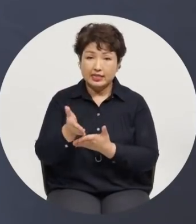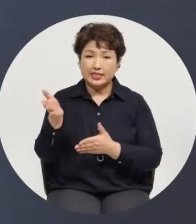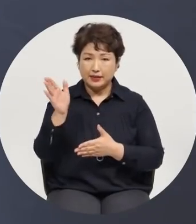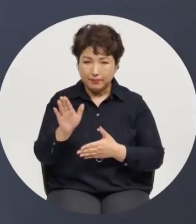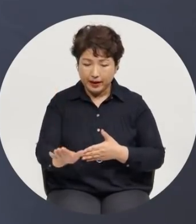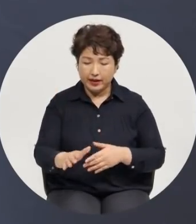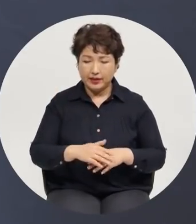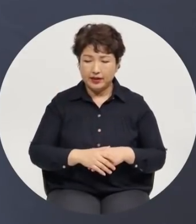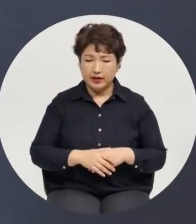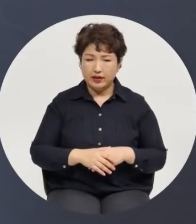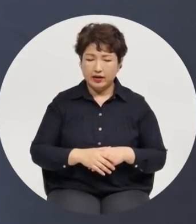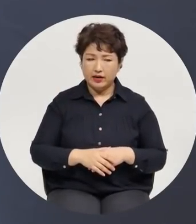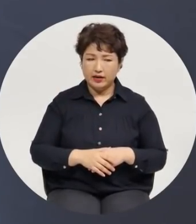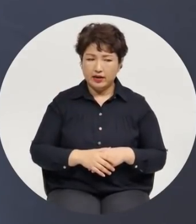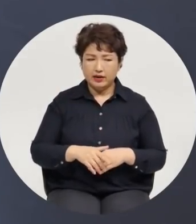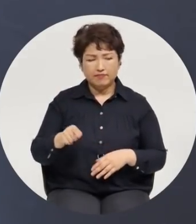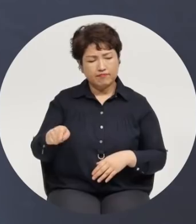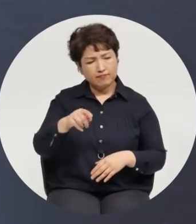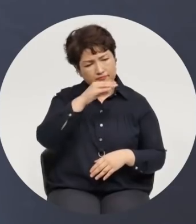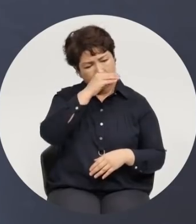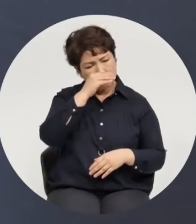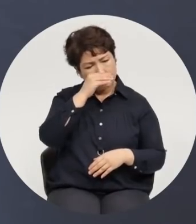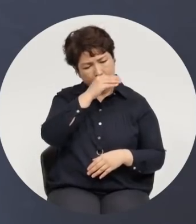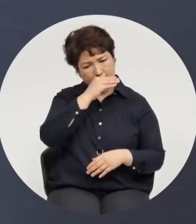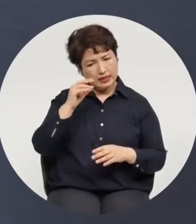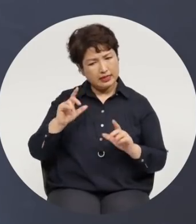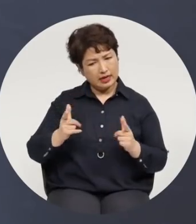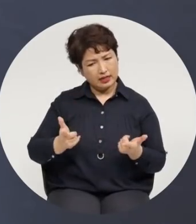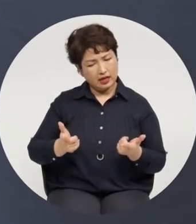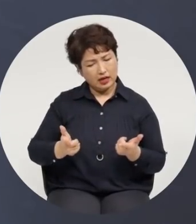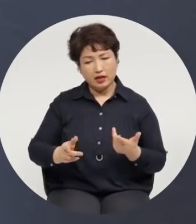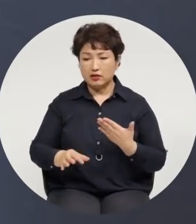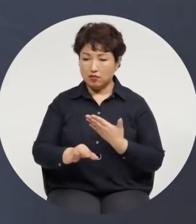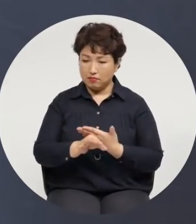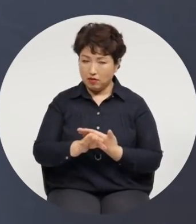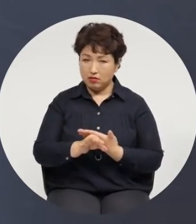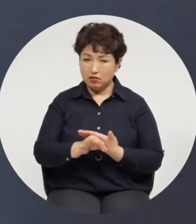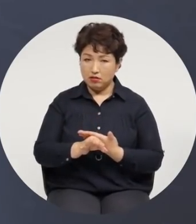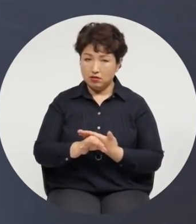본인이 봐서 '옳지 않다' 하면 안 하면 돼요